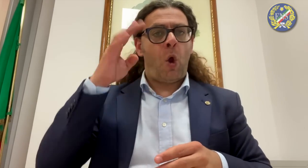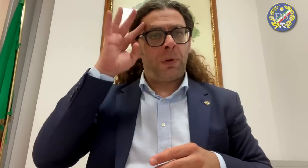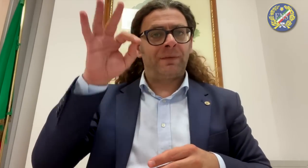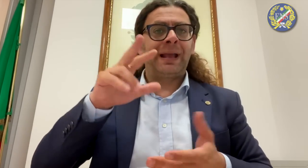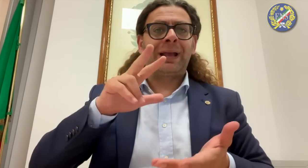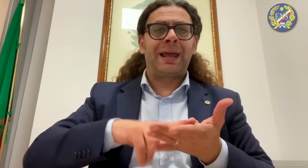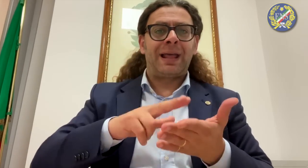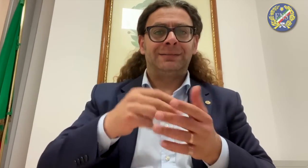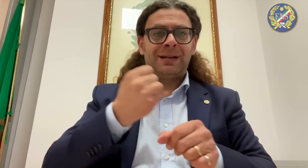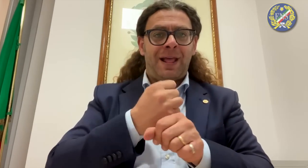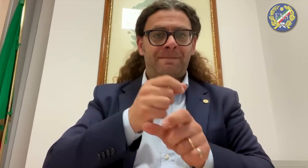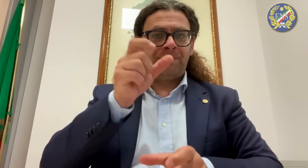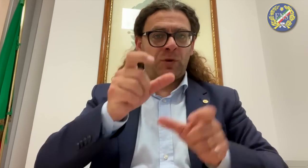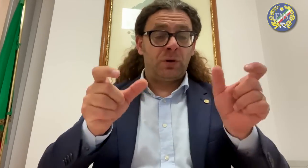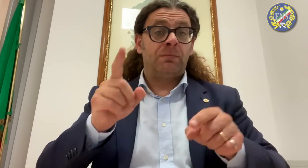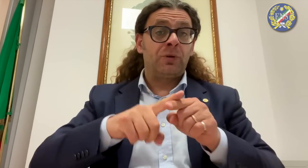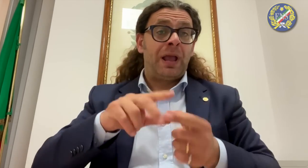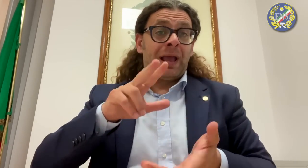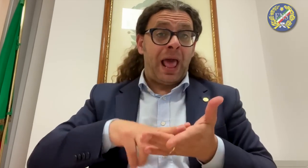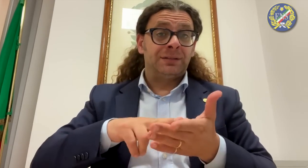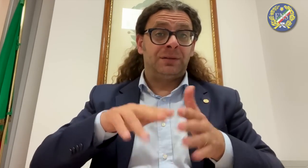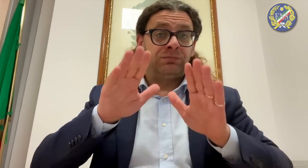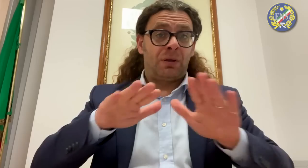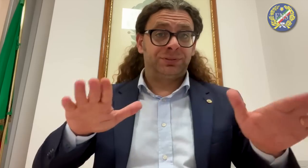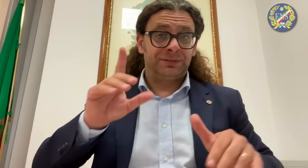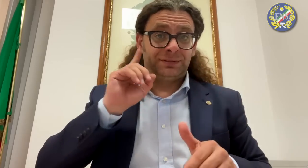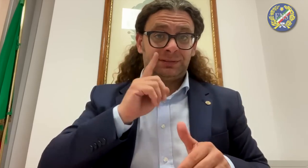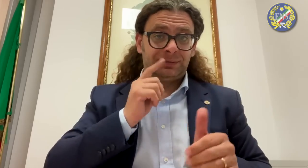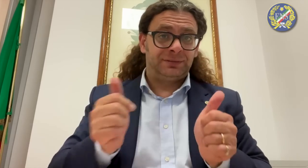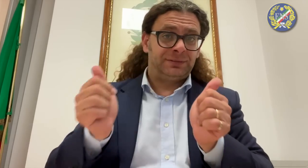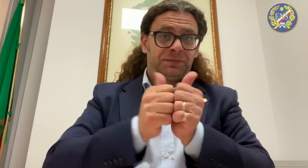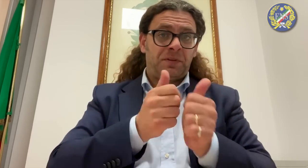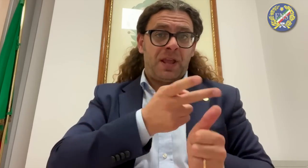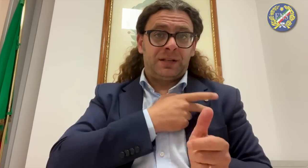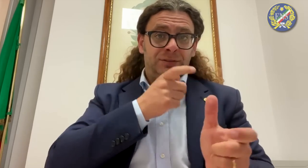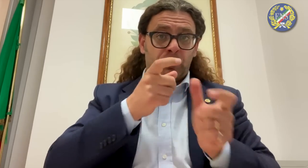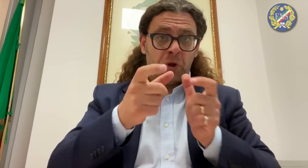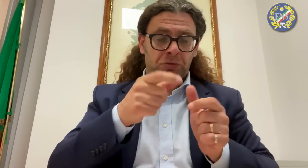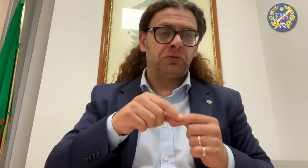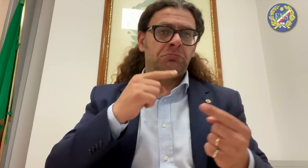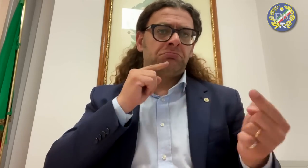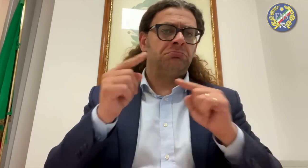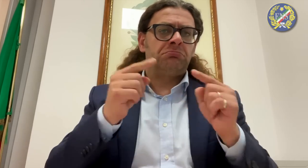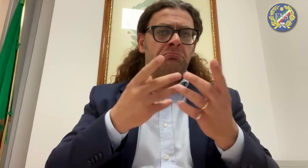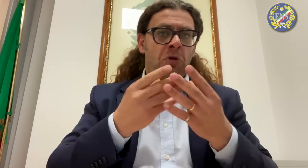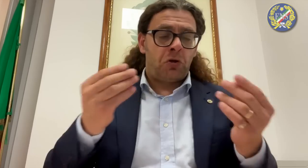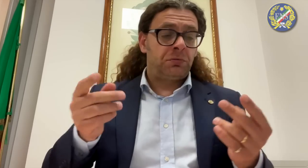la qualità dei lavoratori e garantire il giusto affiancamento ai bambini sordi.